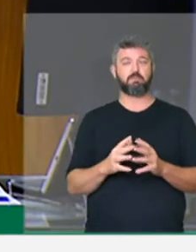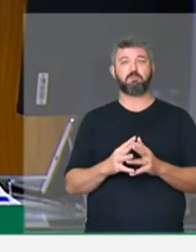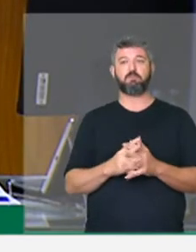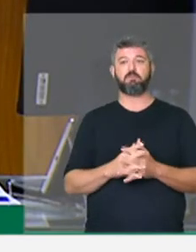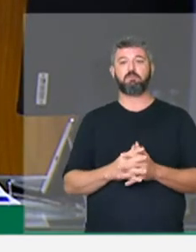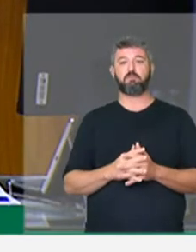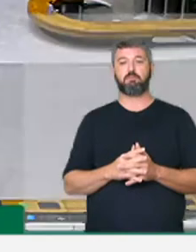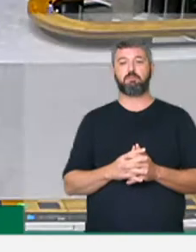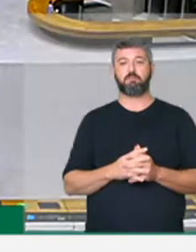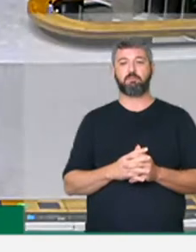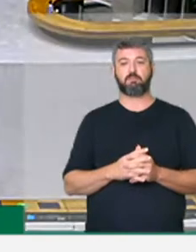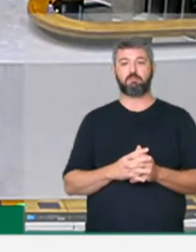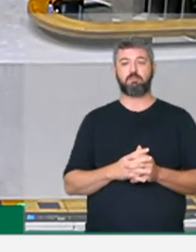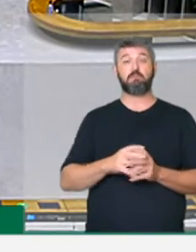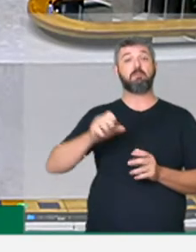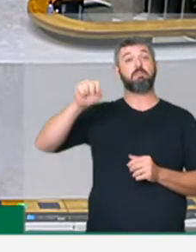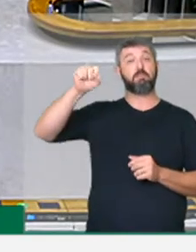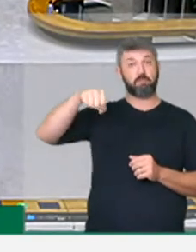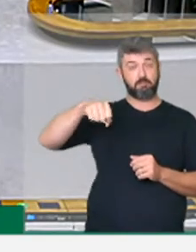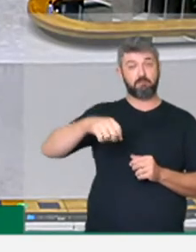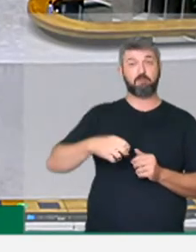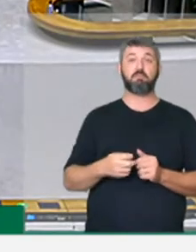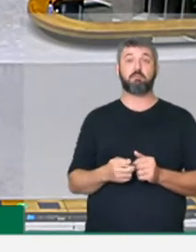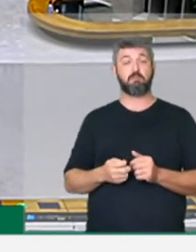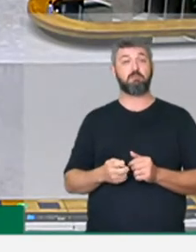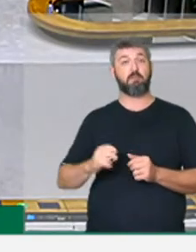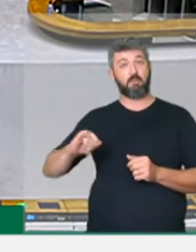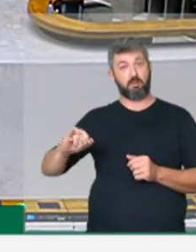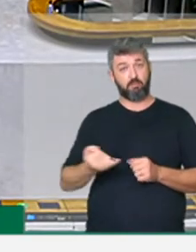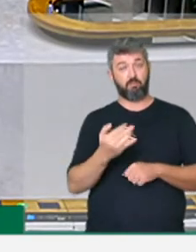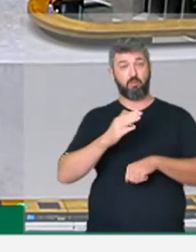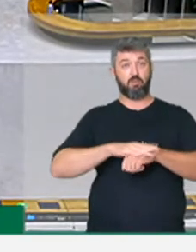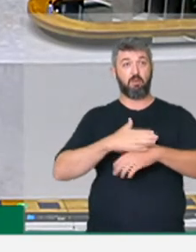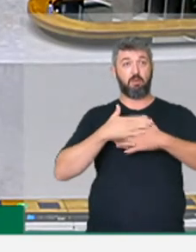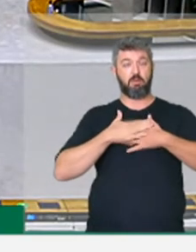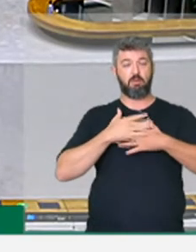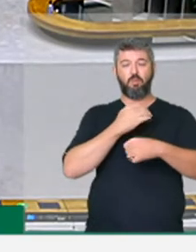DO MUNICÍPIO DE BREJETUBA NO ESPÍRITO SANTO QUE ESTÁ NO SEU SEGUNDO MANDATO CONSECUTIVO, FOI O MAIS VOTADO